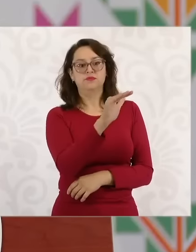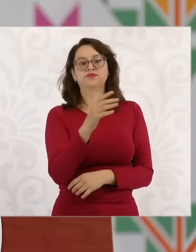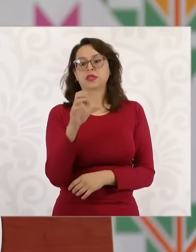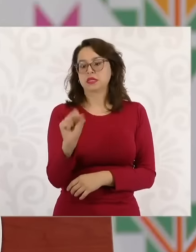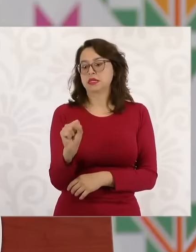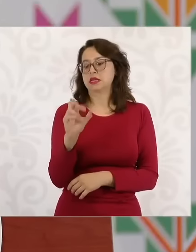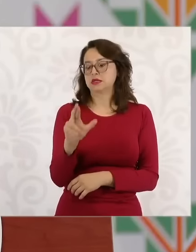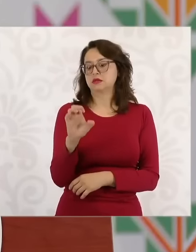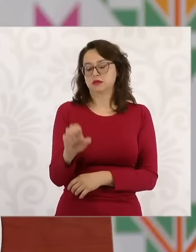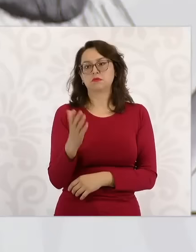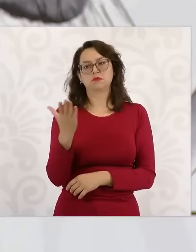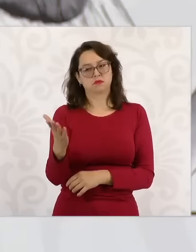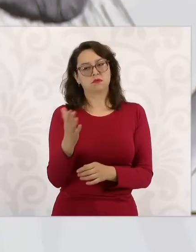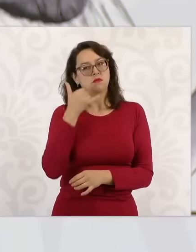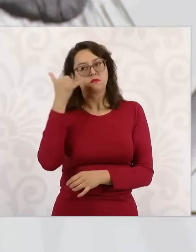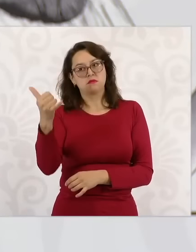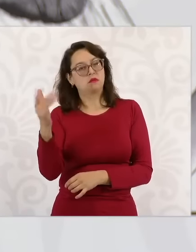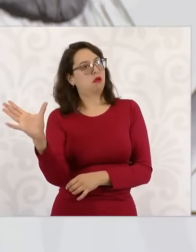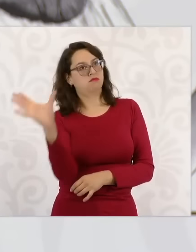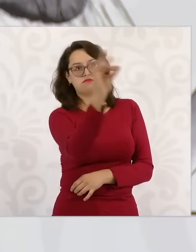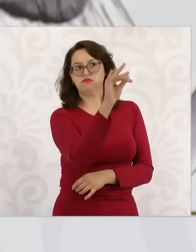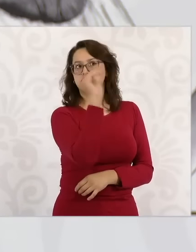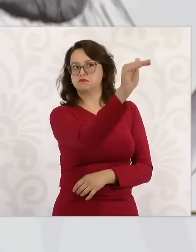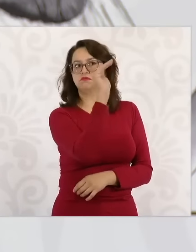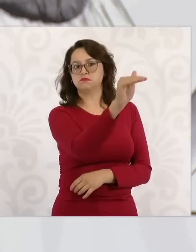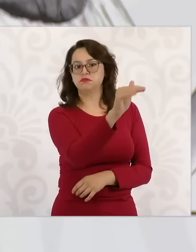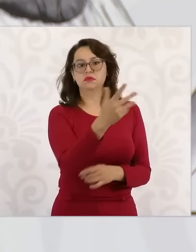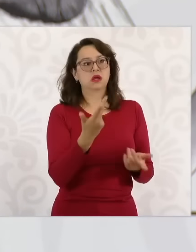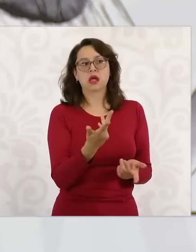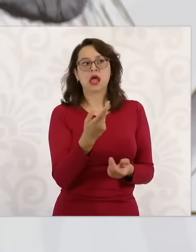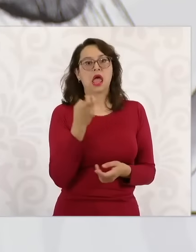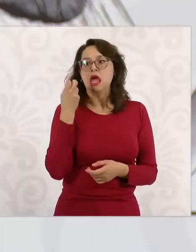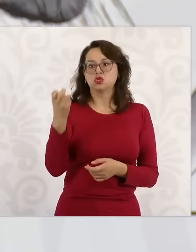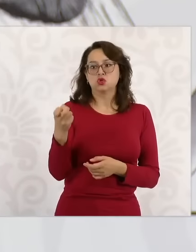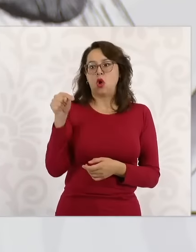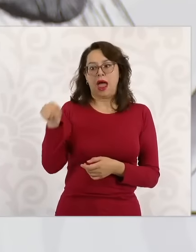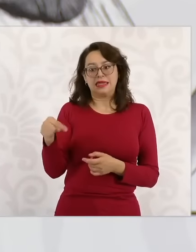canciller y le pedí que convocar al embajador para decirle que lo que queremos es que ese protocolo